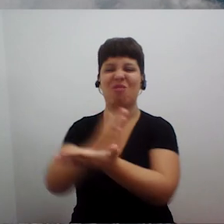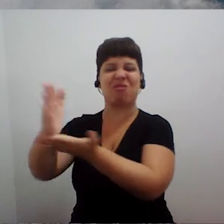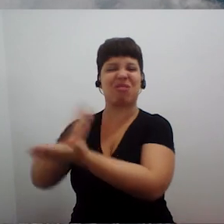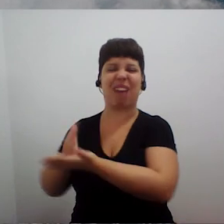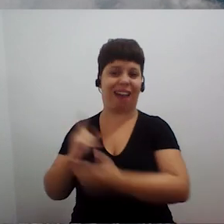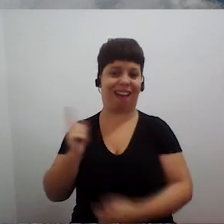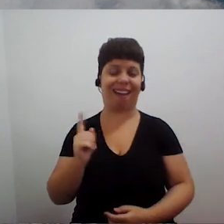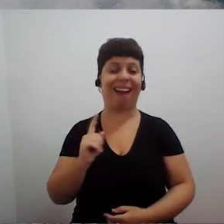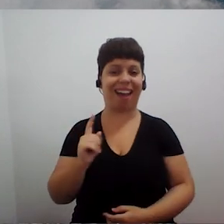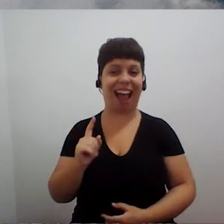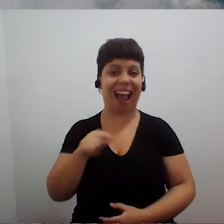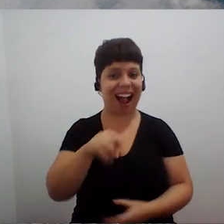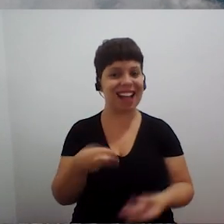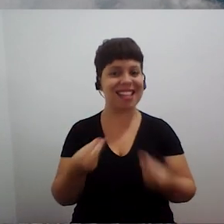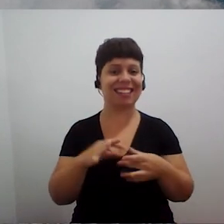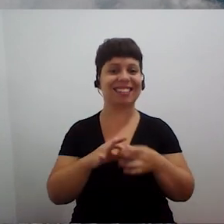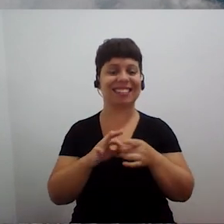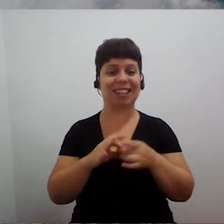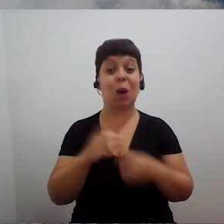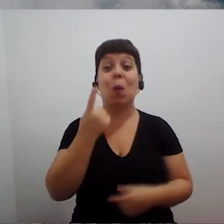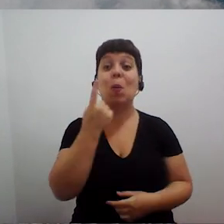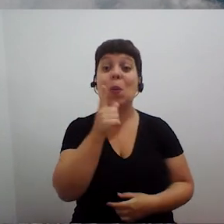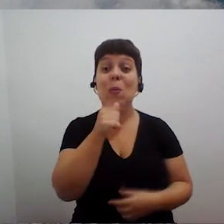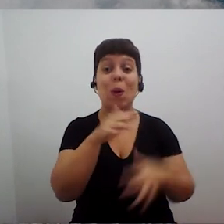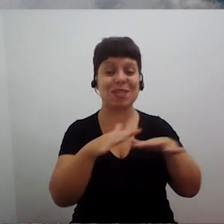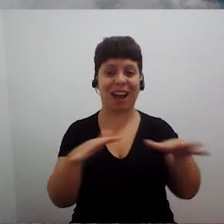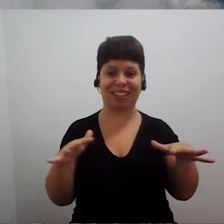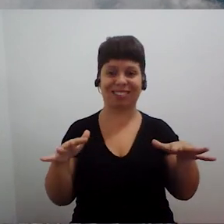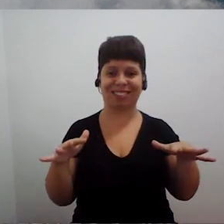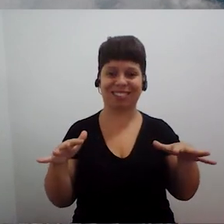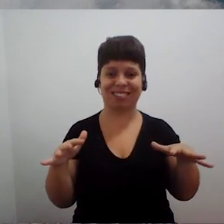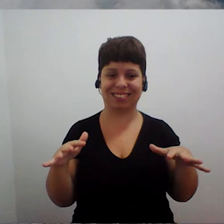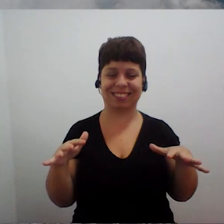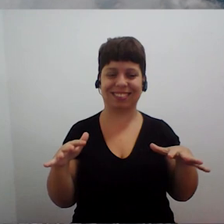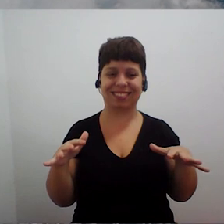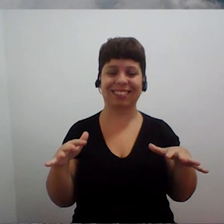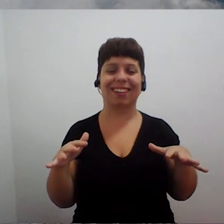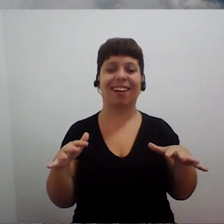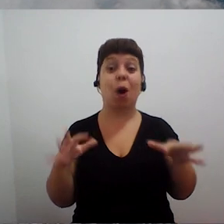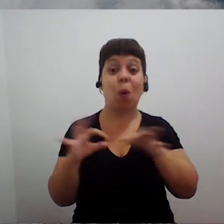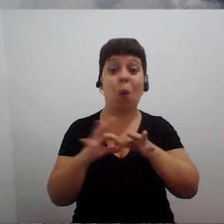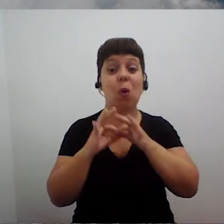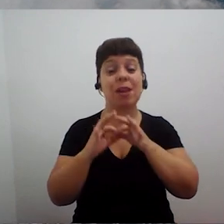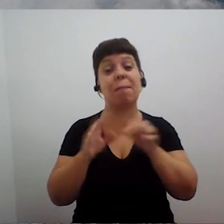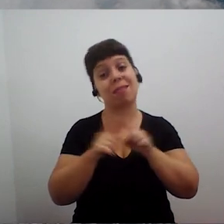o oceano nos une né, embora também nos separe pelas distâncias que eram